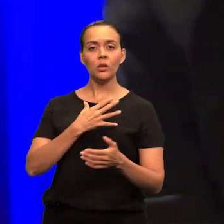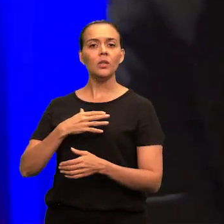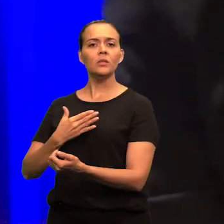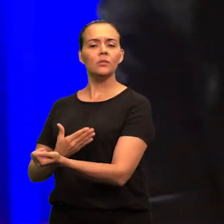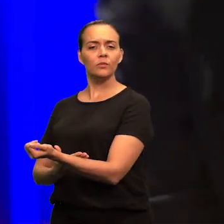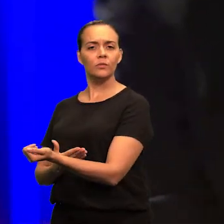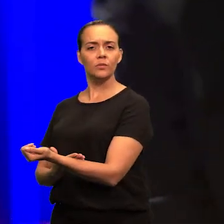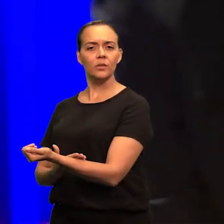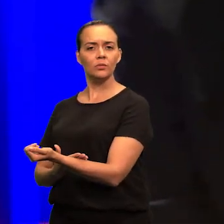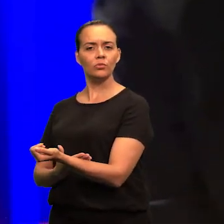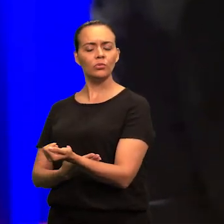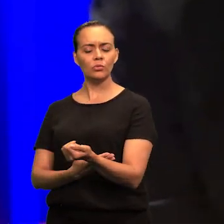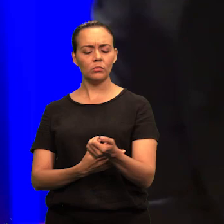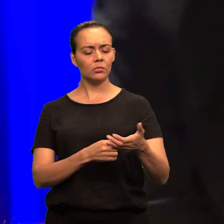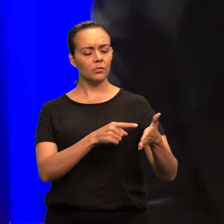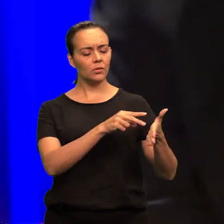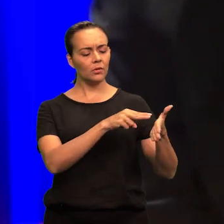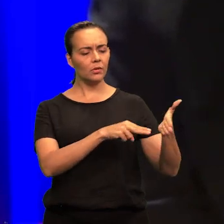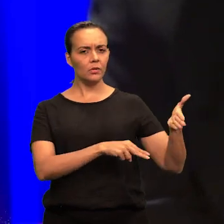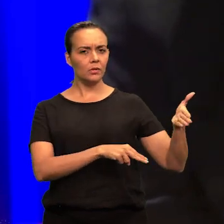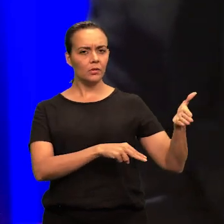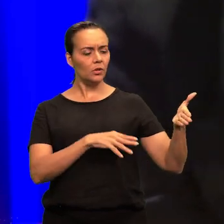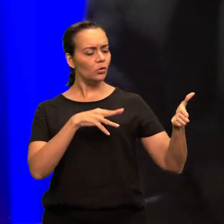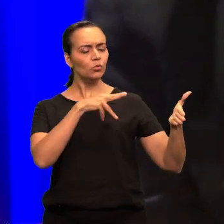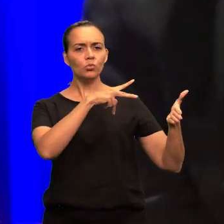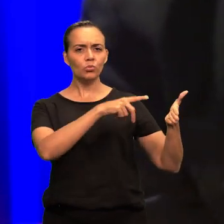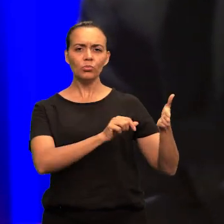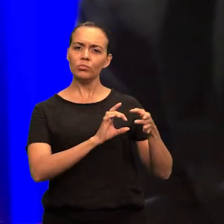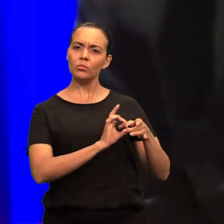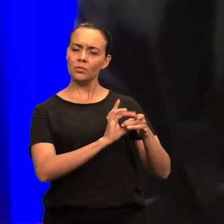"Tudo me é lícito, mas nem tudo me convém".